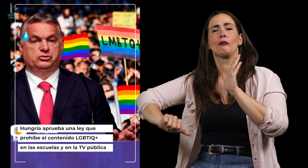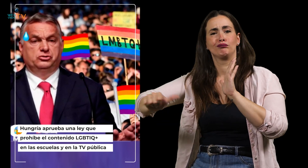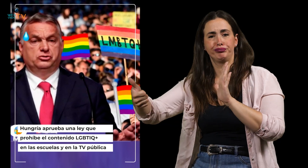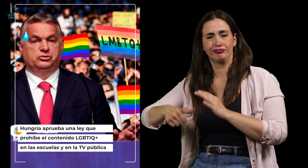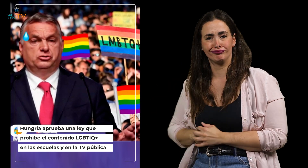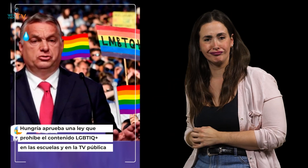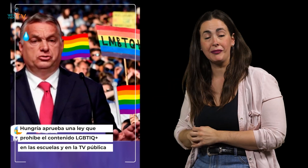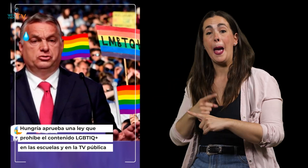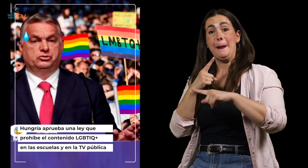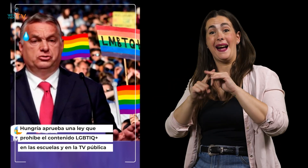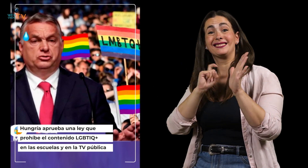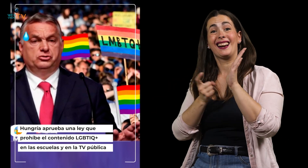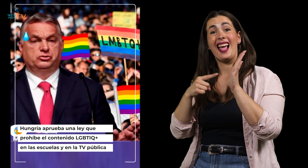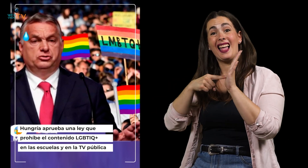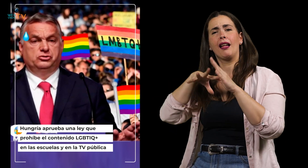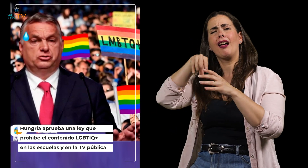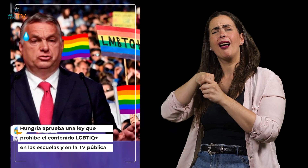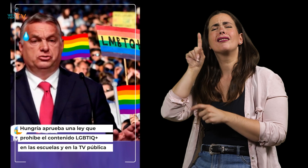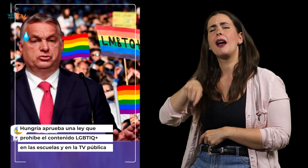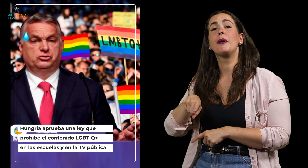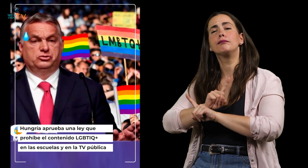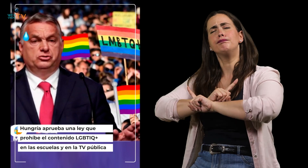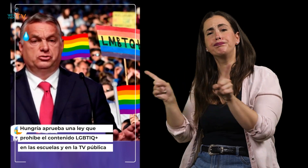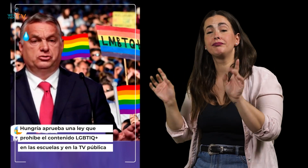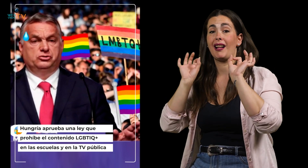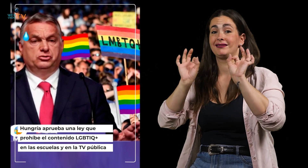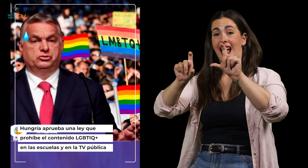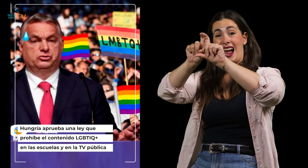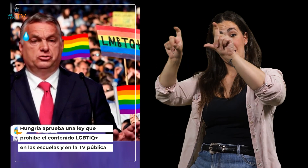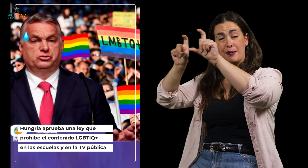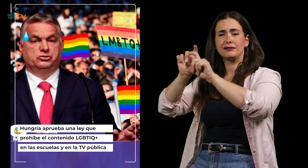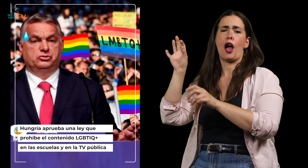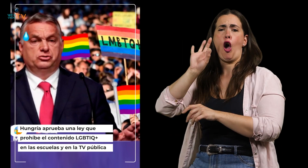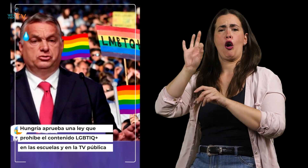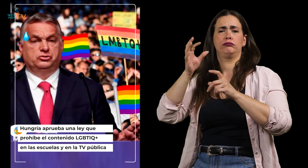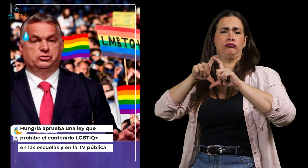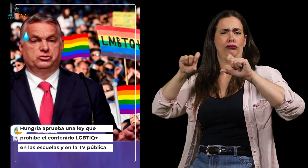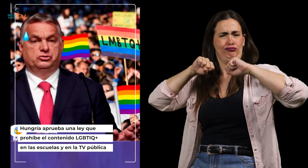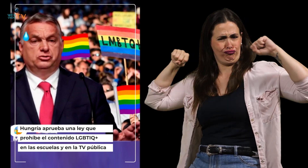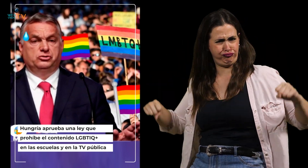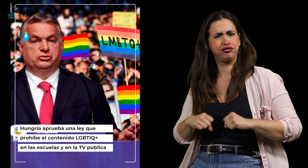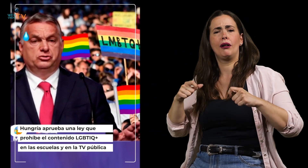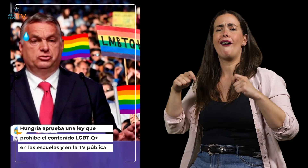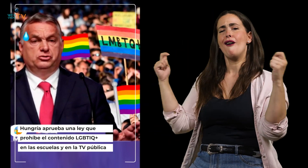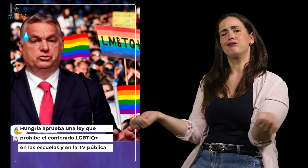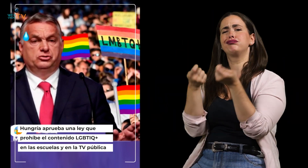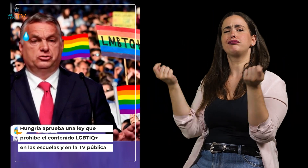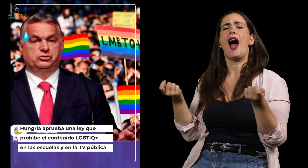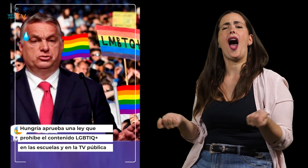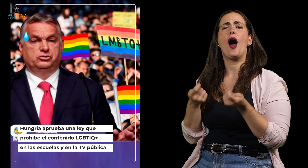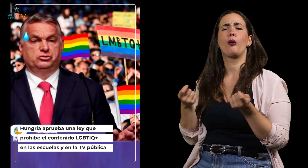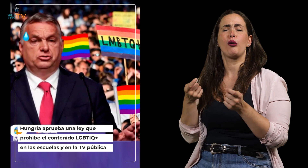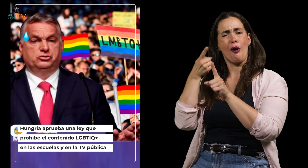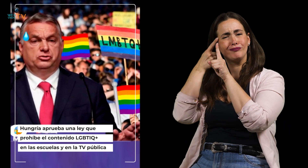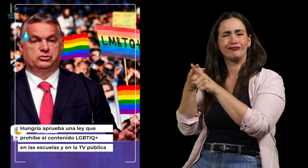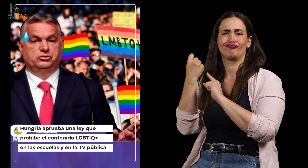La ley también prohíbe a empresas y grandes organizaciones